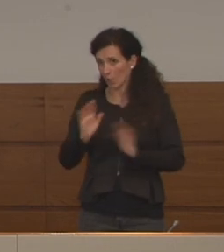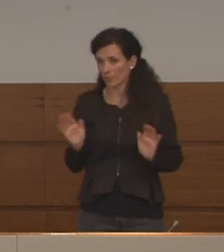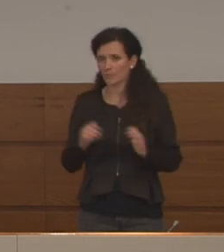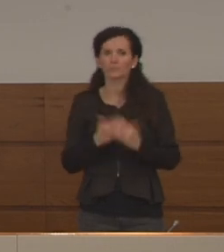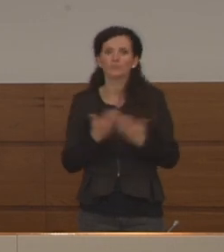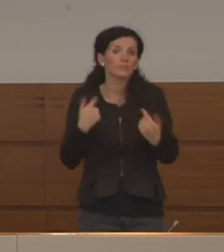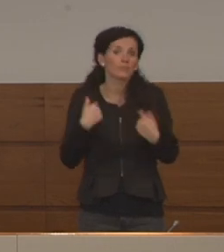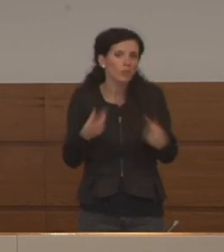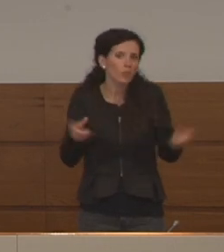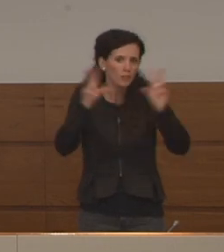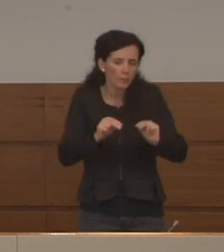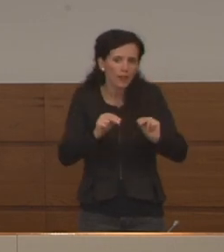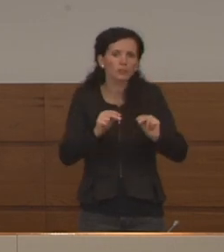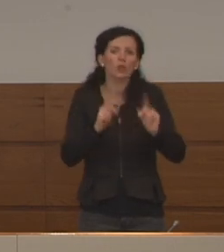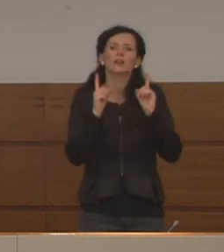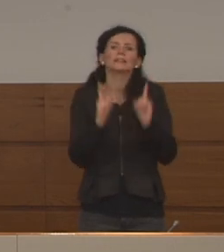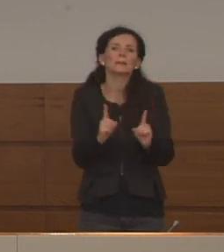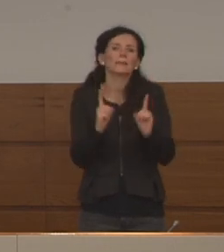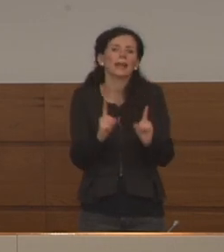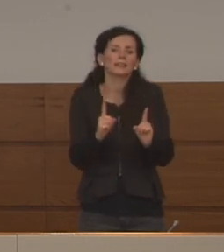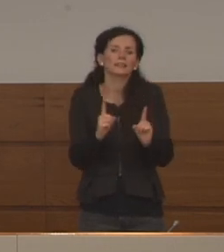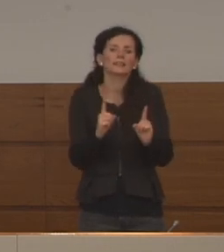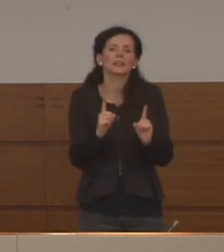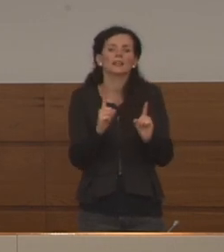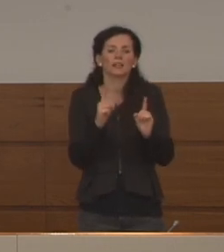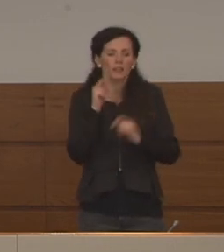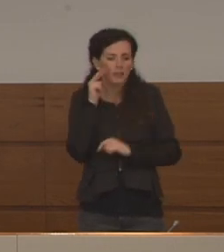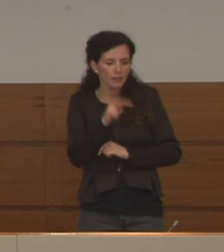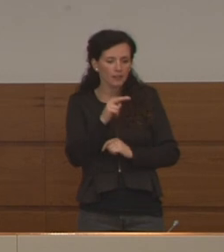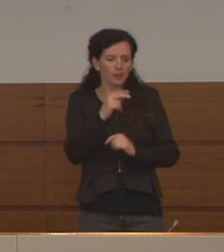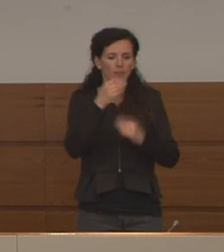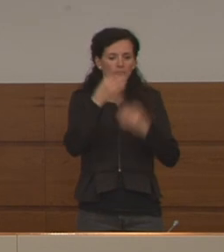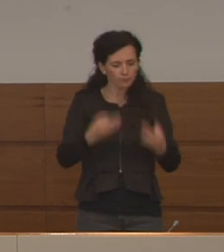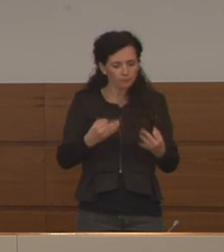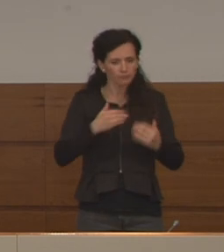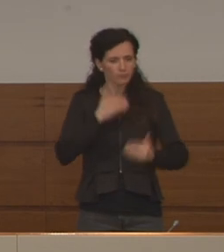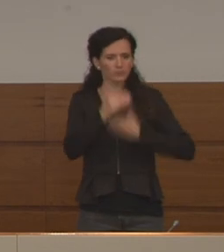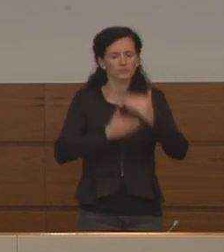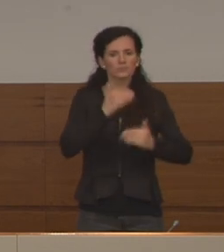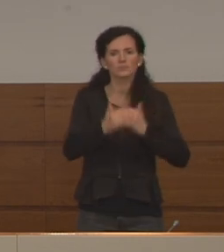Le ripeto, dipende da quello che si liberalizza e dalla progressione con cui si fa.